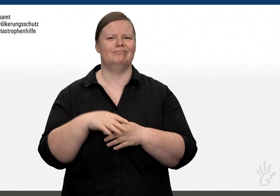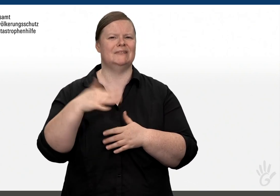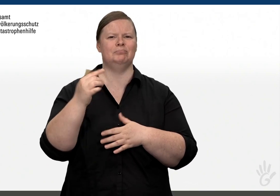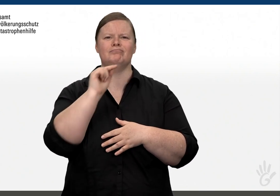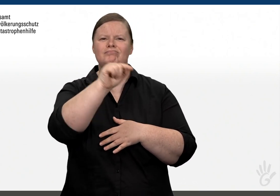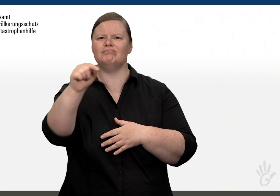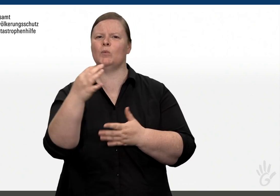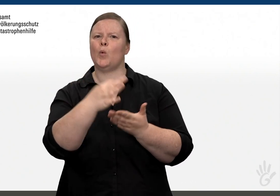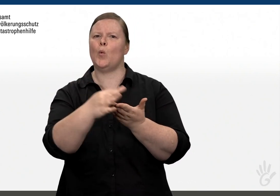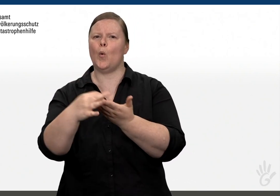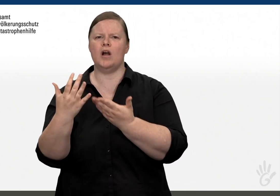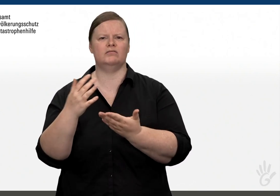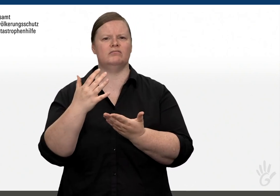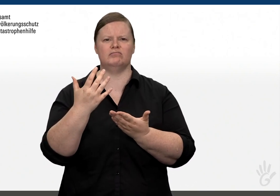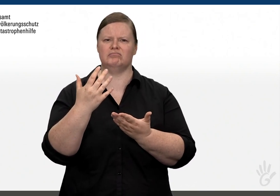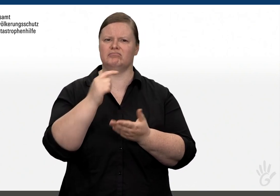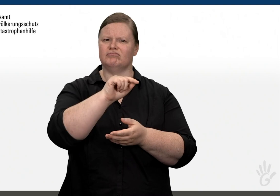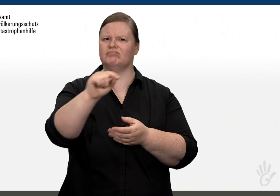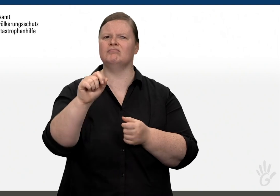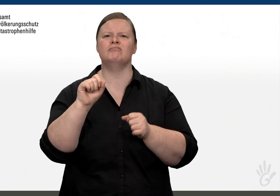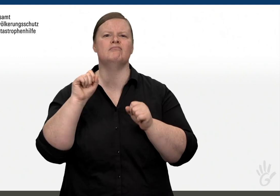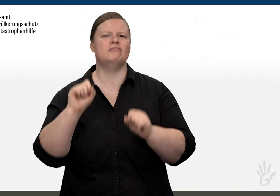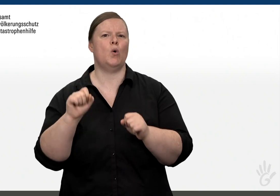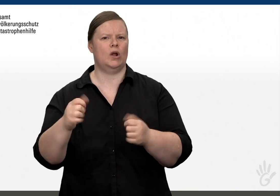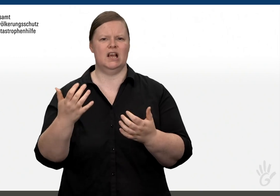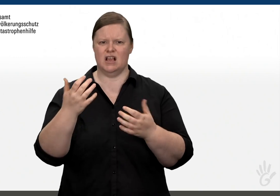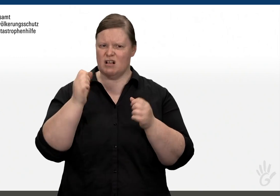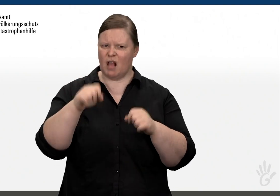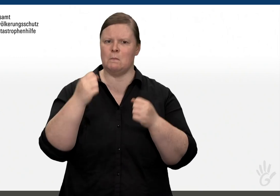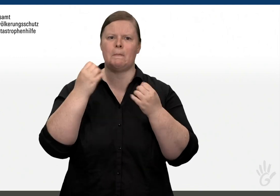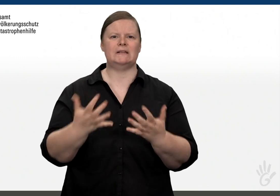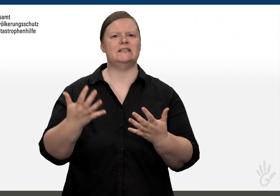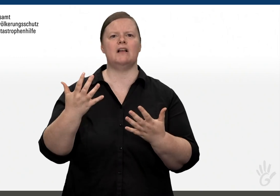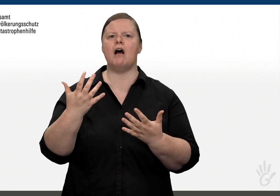Meiden Sie unbedingt Orte,